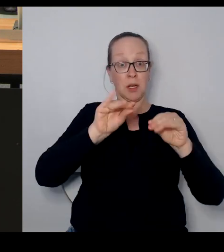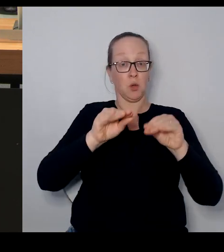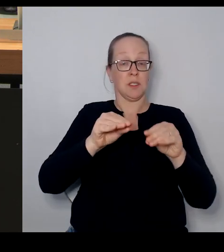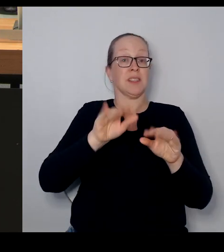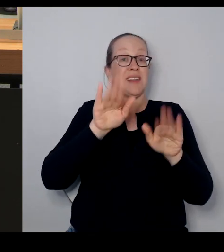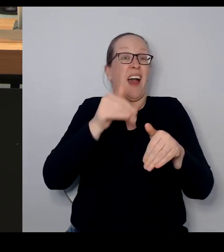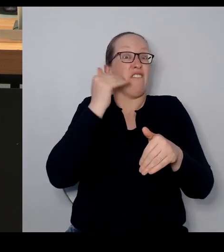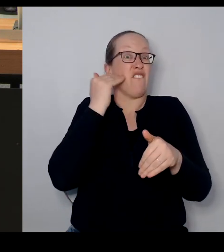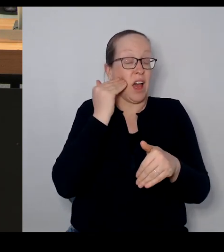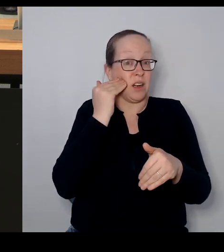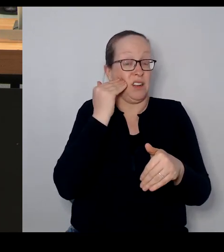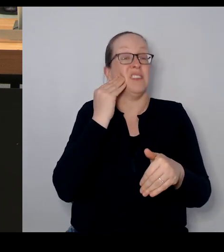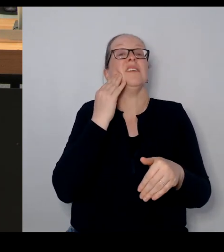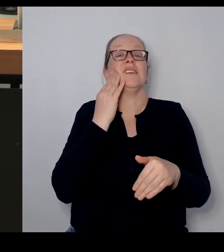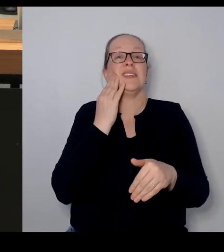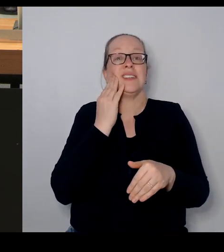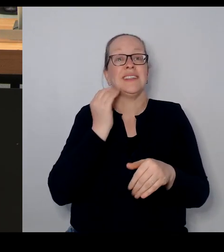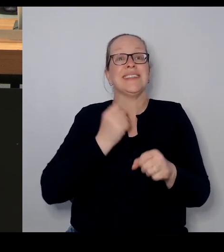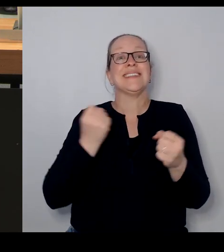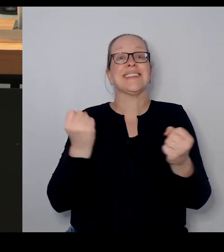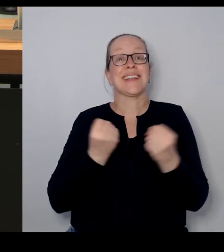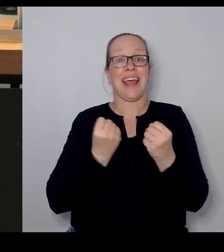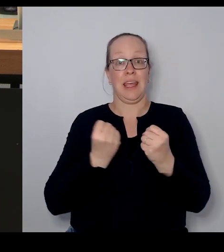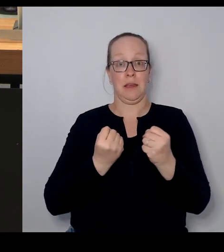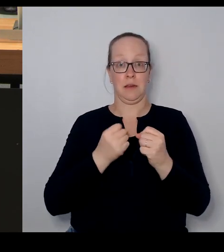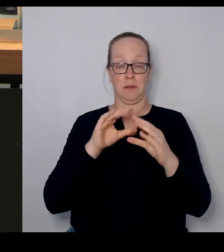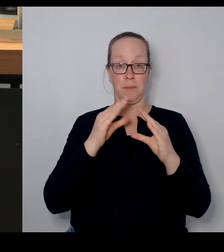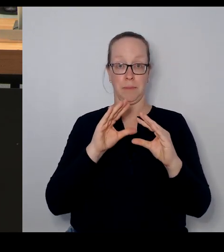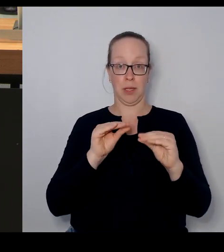entstehen sollen, nicht oder nicht rechtzeitig bereitgestellt werden können.